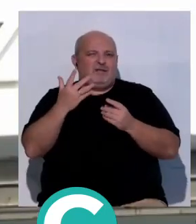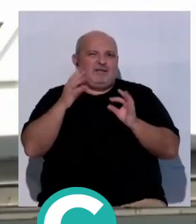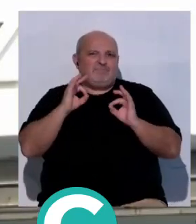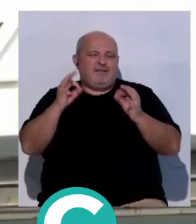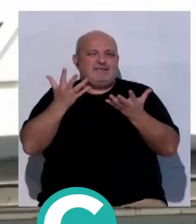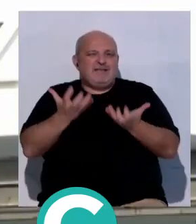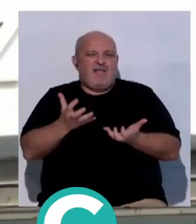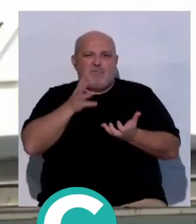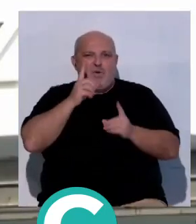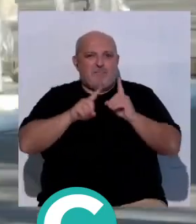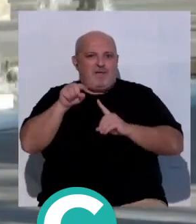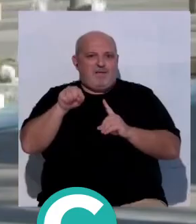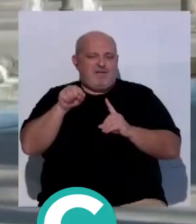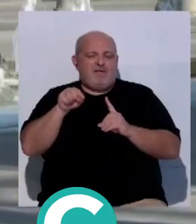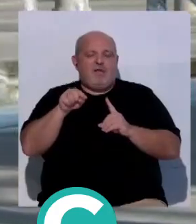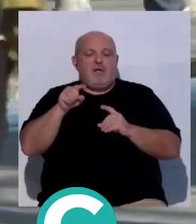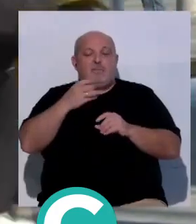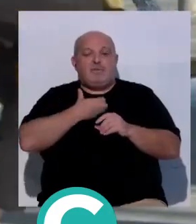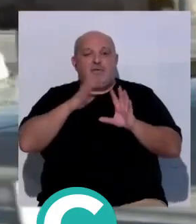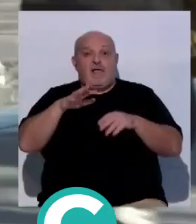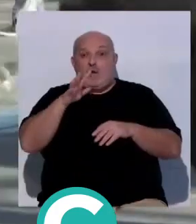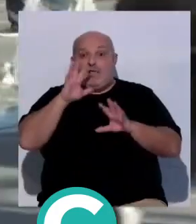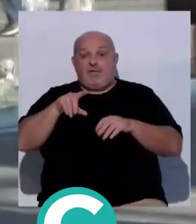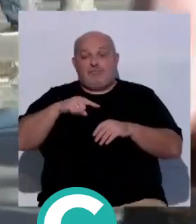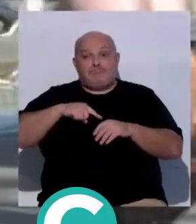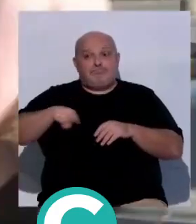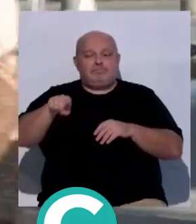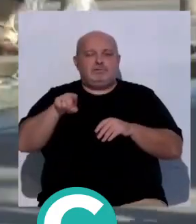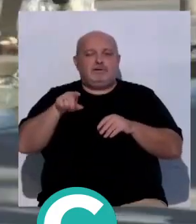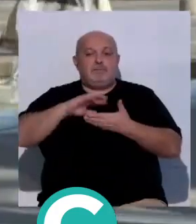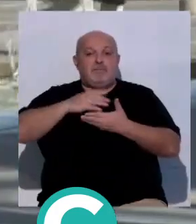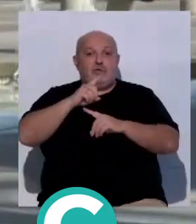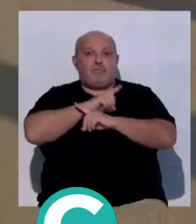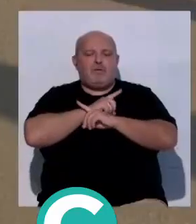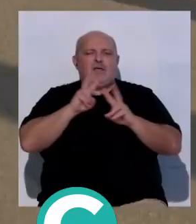sequía el ayuntamiento de Cádiz a través de aguas de Cádiz inicia este mes de noviembre una campaña